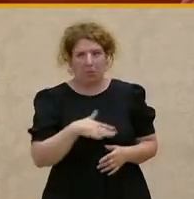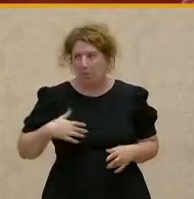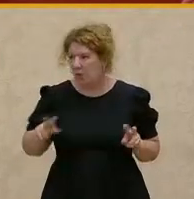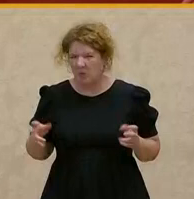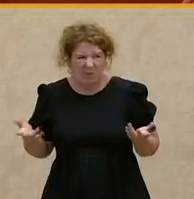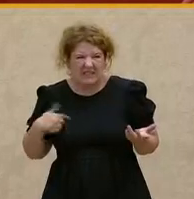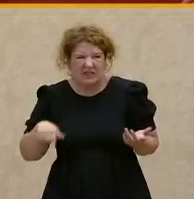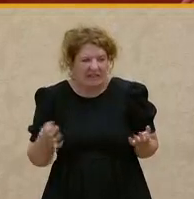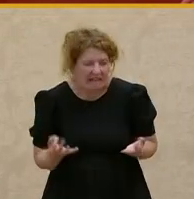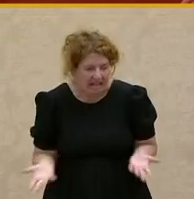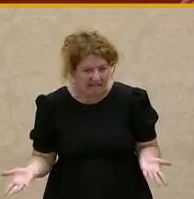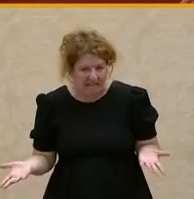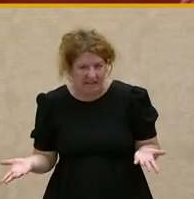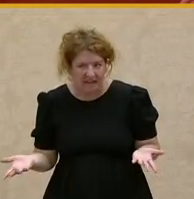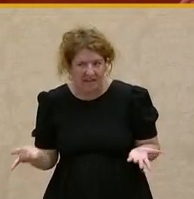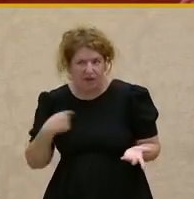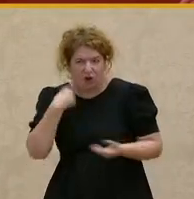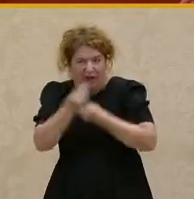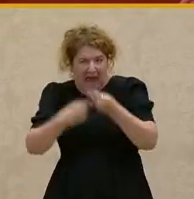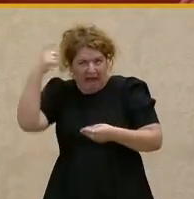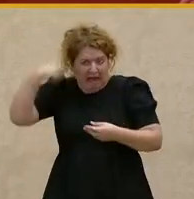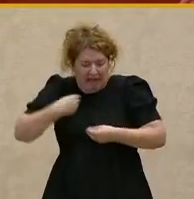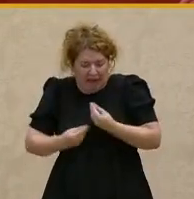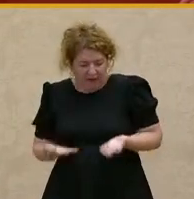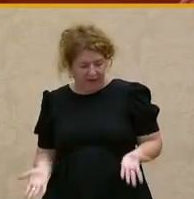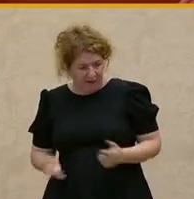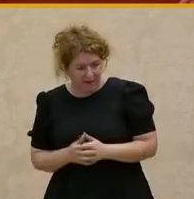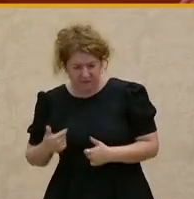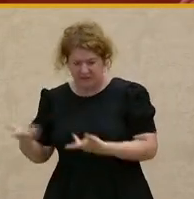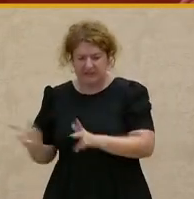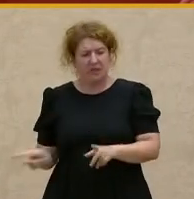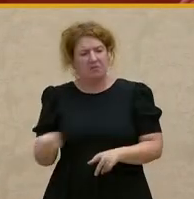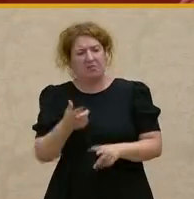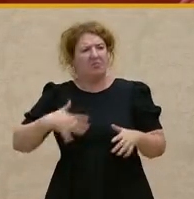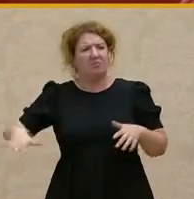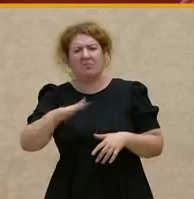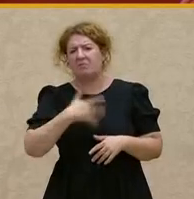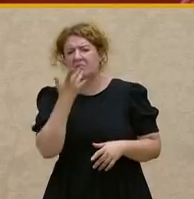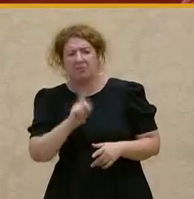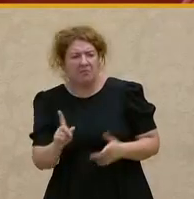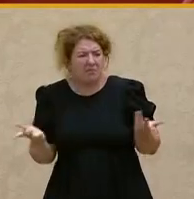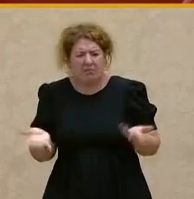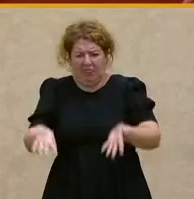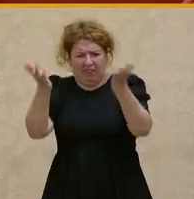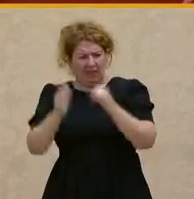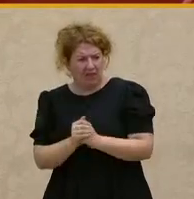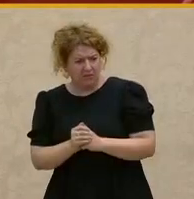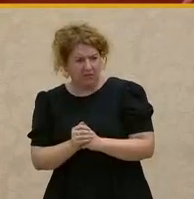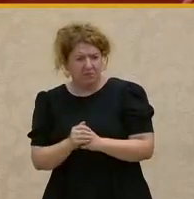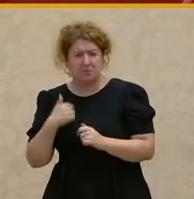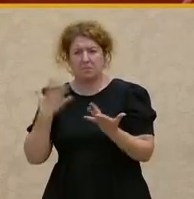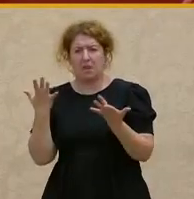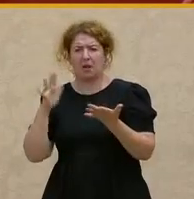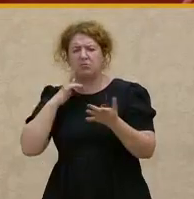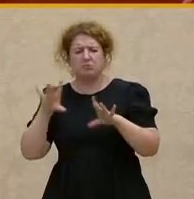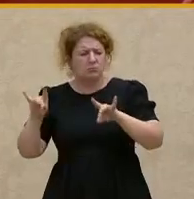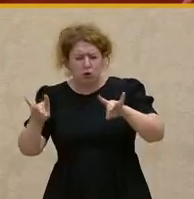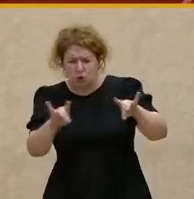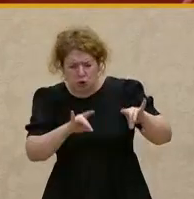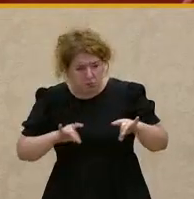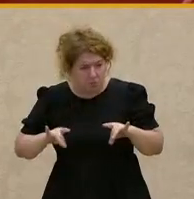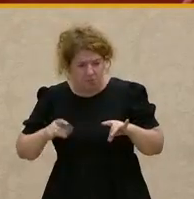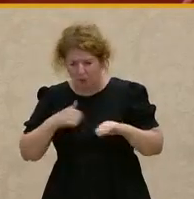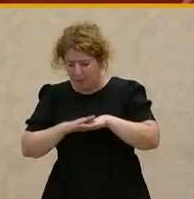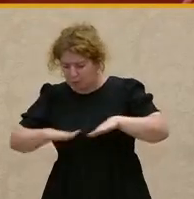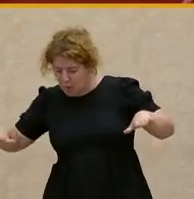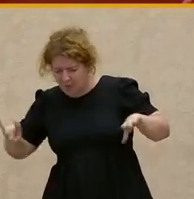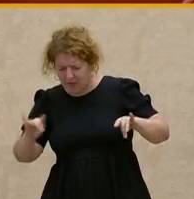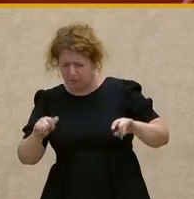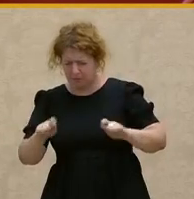dónde estoy ni qué se espera de mí. Me colocan en la silla y me dejan allí. Cada textura es extraña.